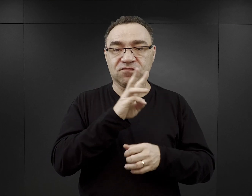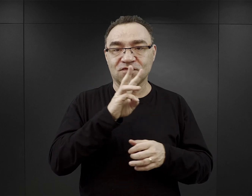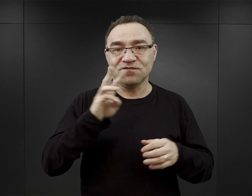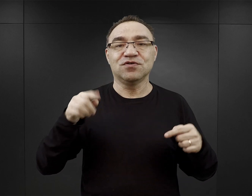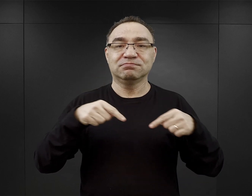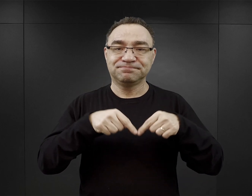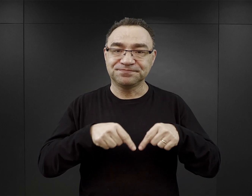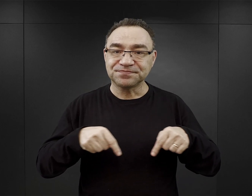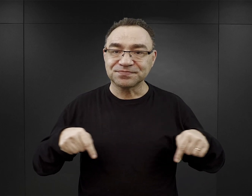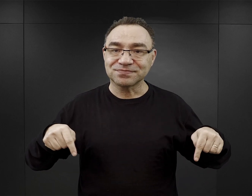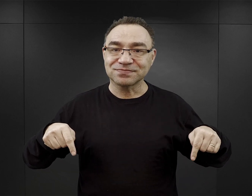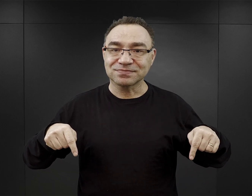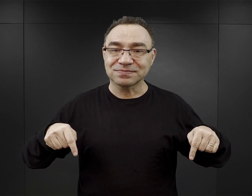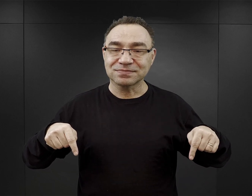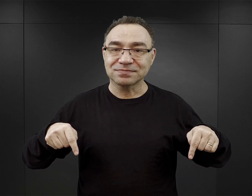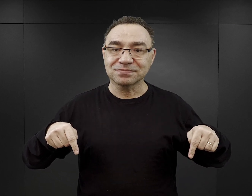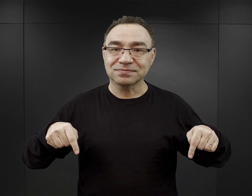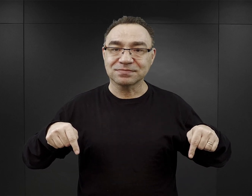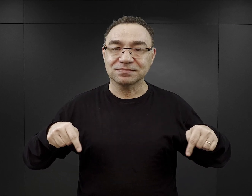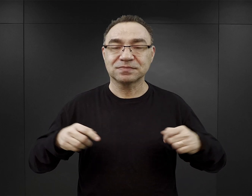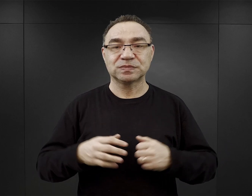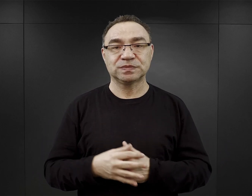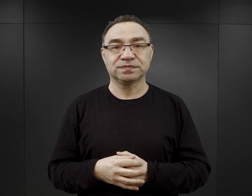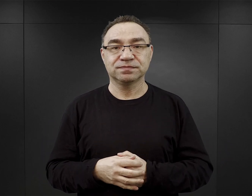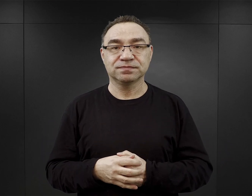www.auschwitz.org/podcasty